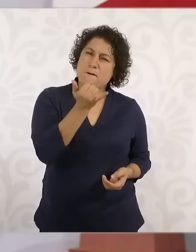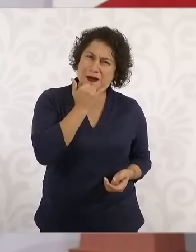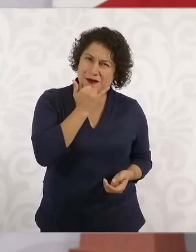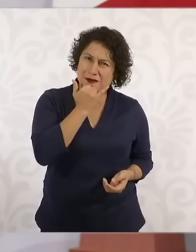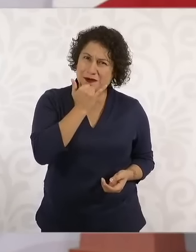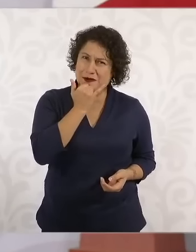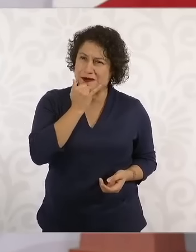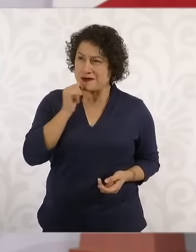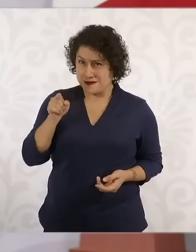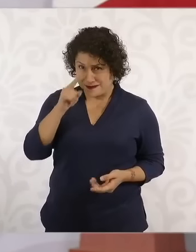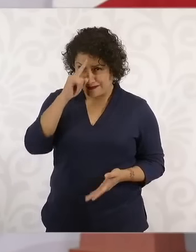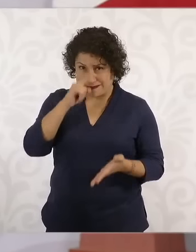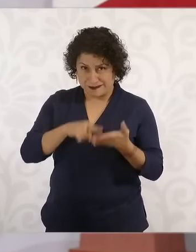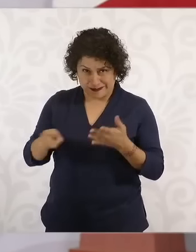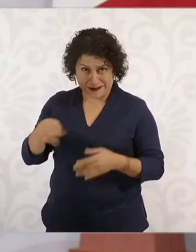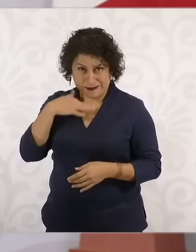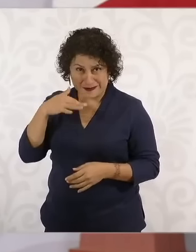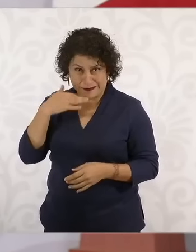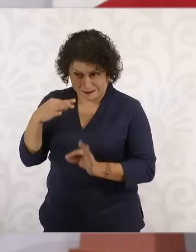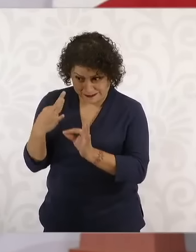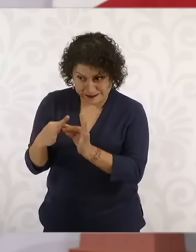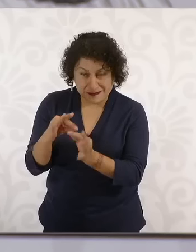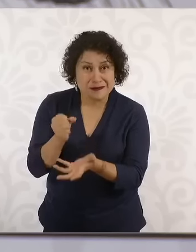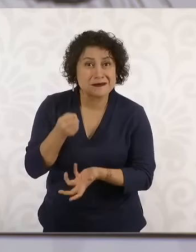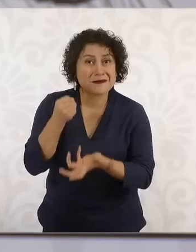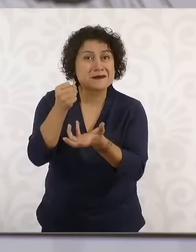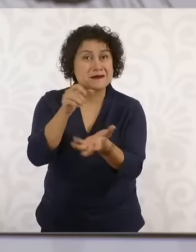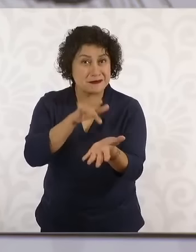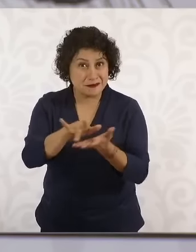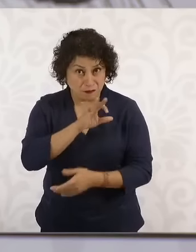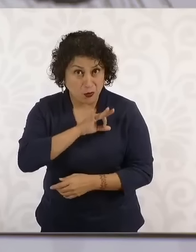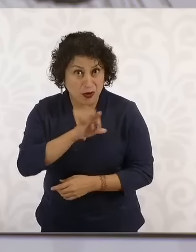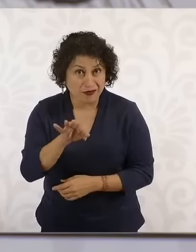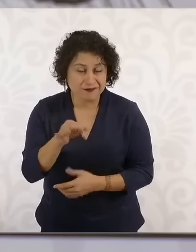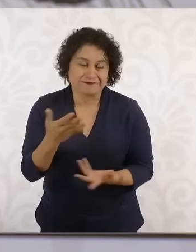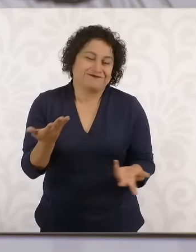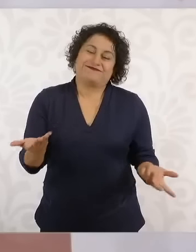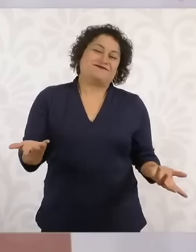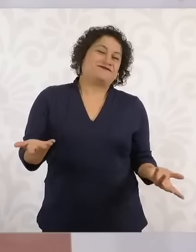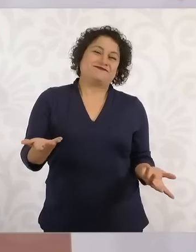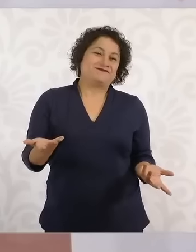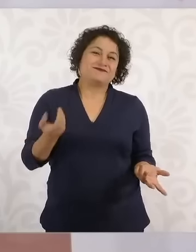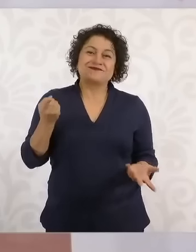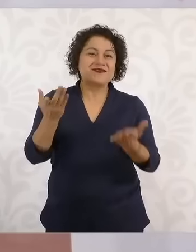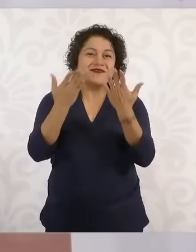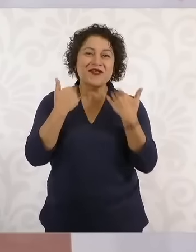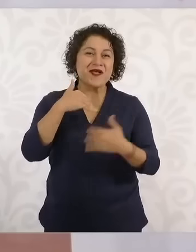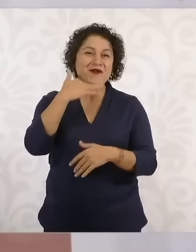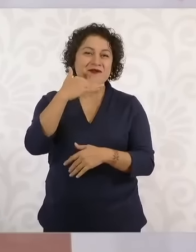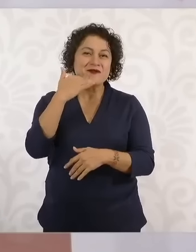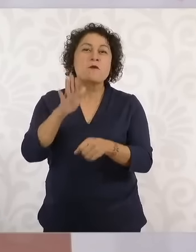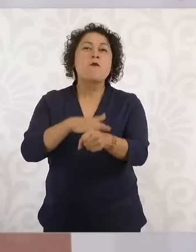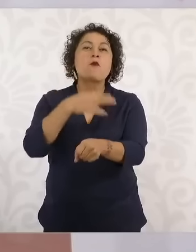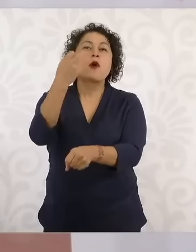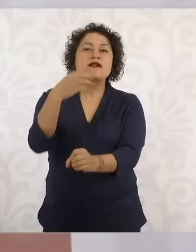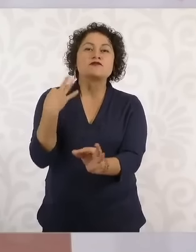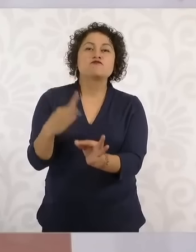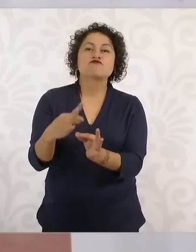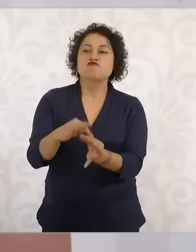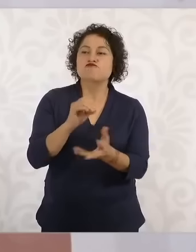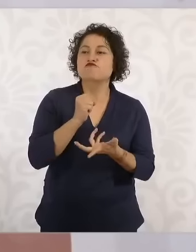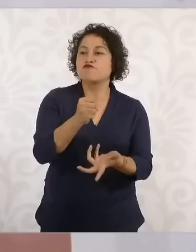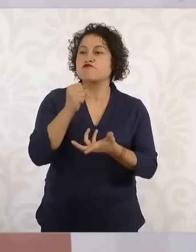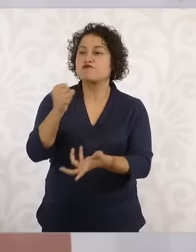la recaudación si hubiera corrupción. Y lo tercero, pues es que se destinan de manera